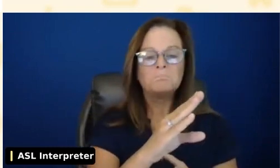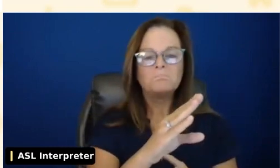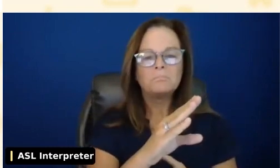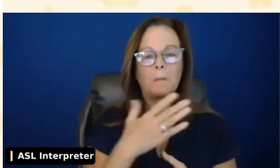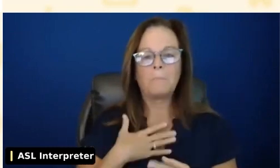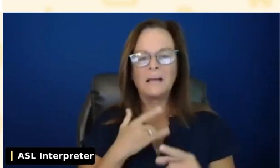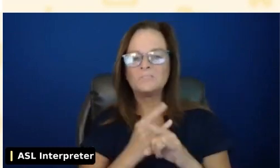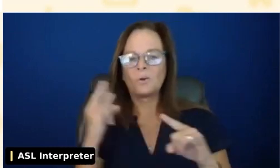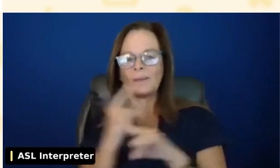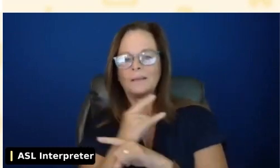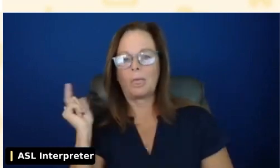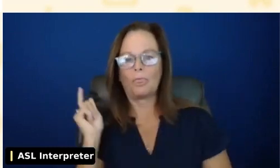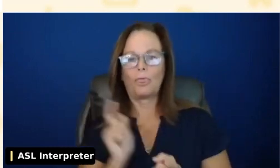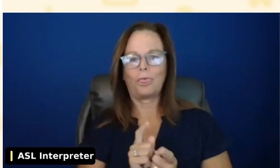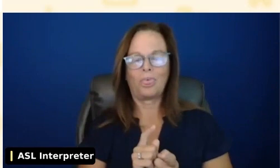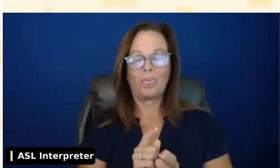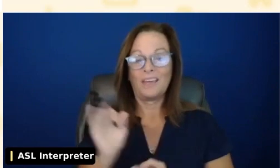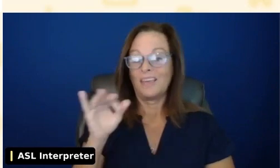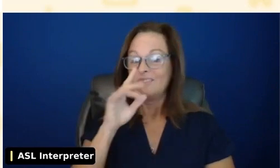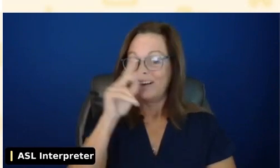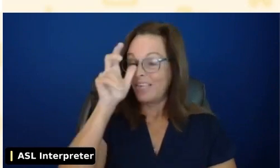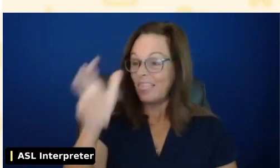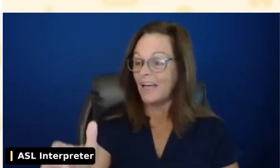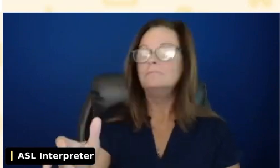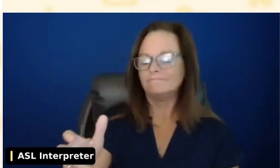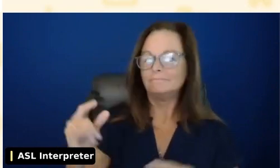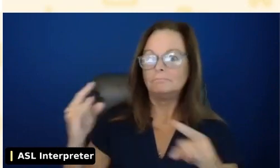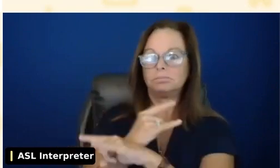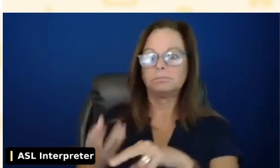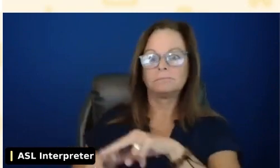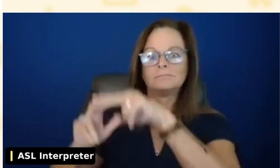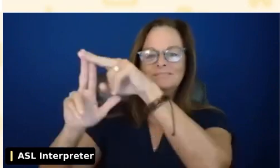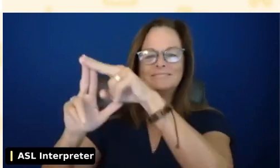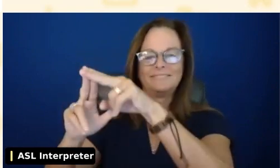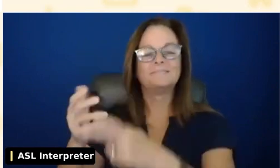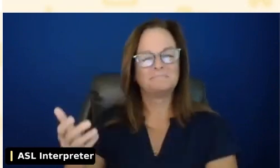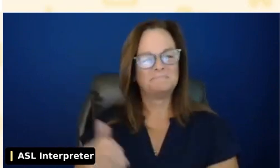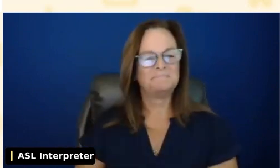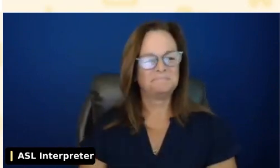De todos modos, ATAG ayuda, porque te ayuda a determinar en qué concentrarte. Tiene algunas guías.